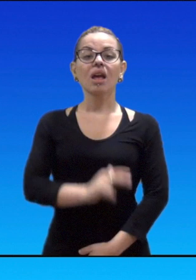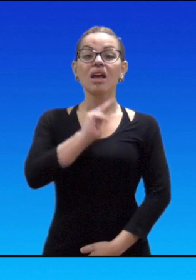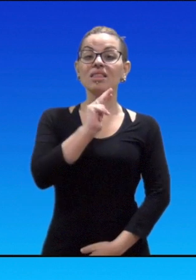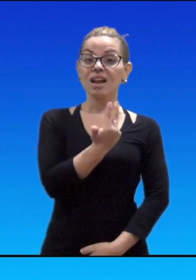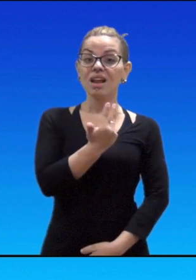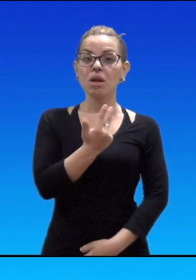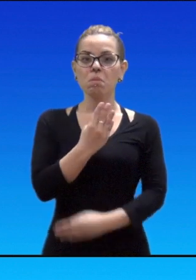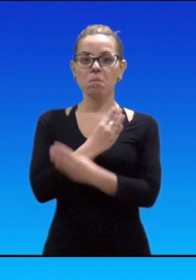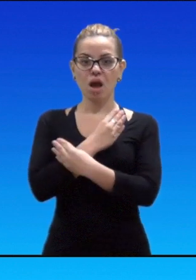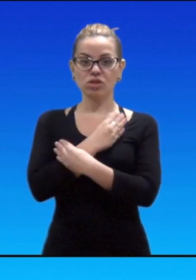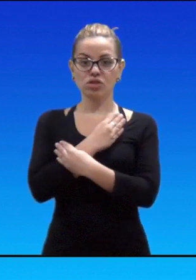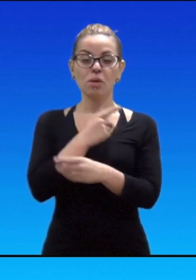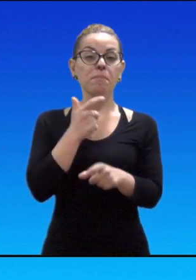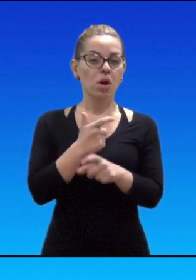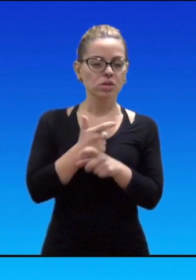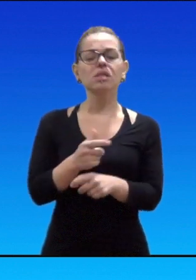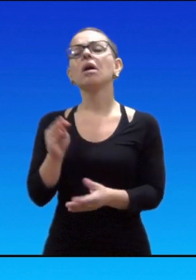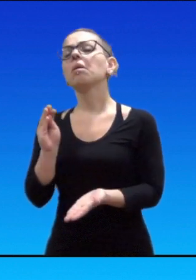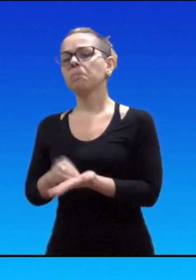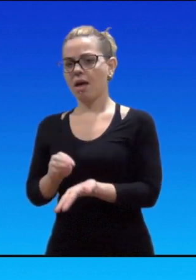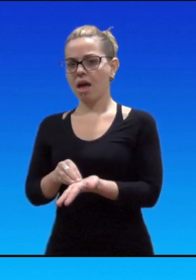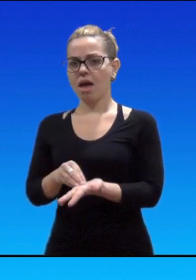3 Maggio Poste e Banche;